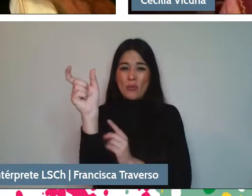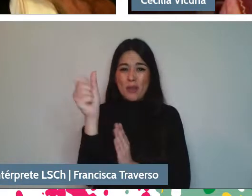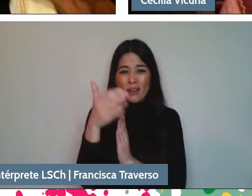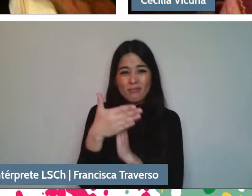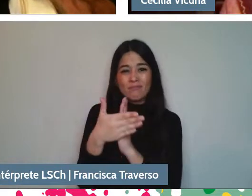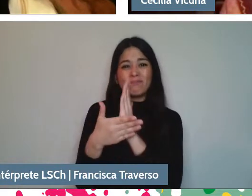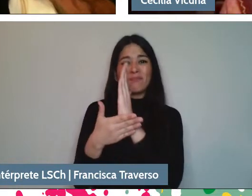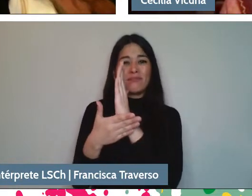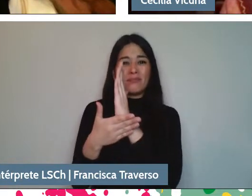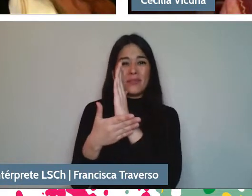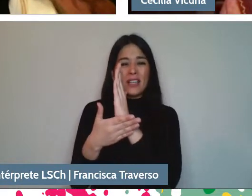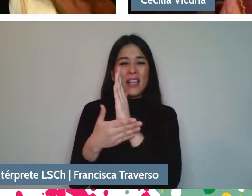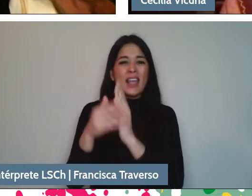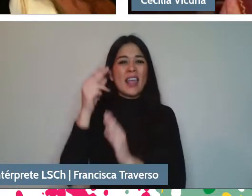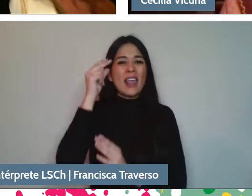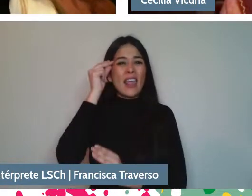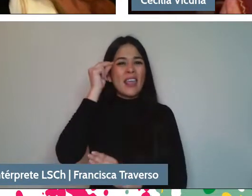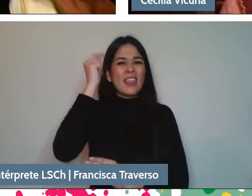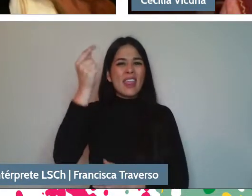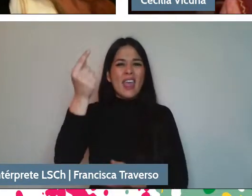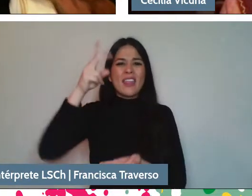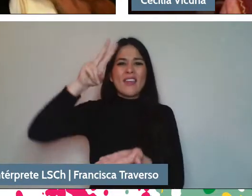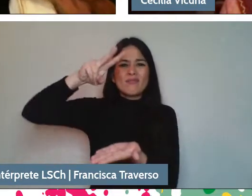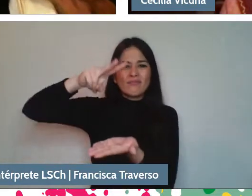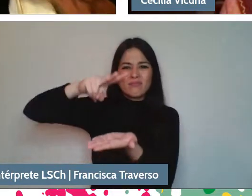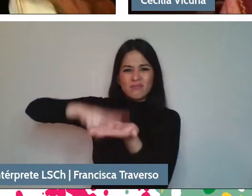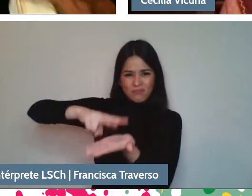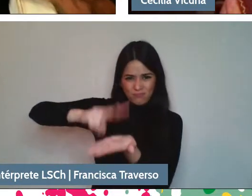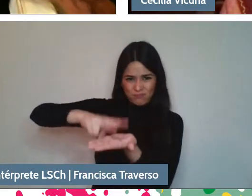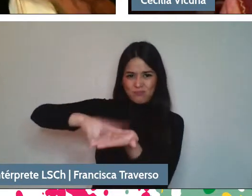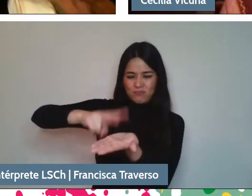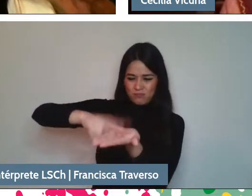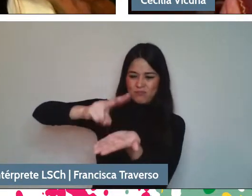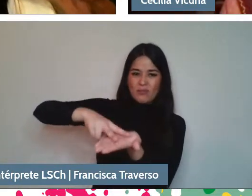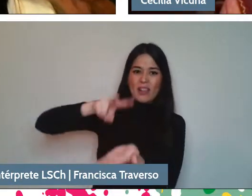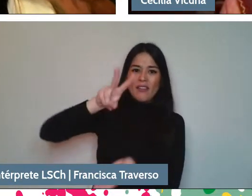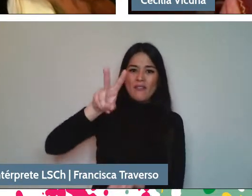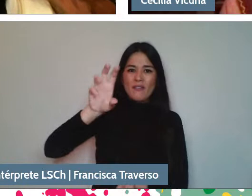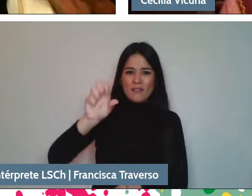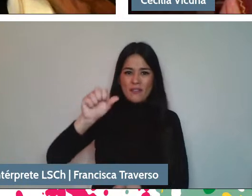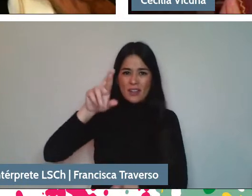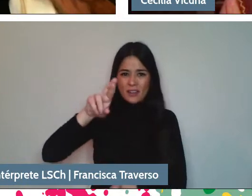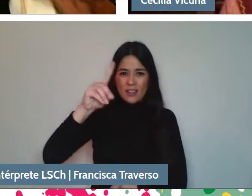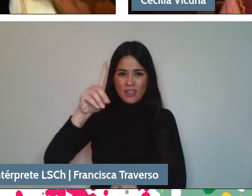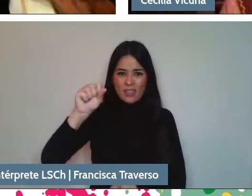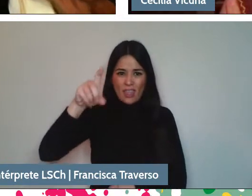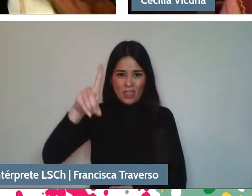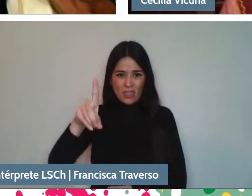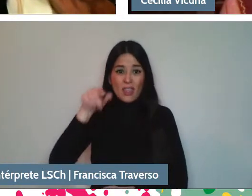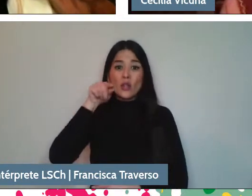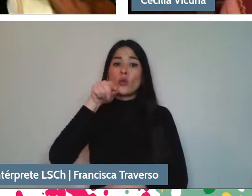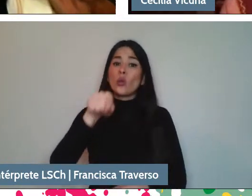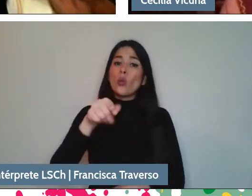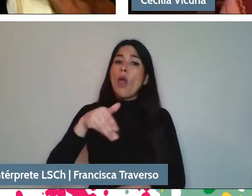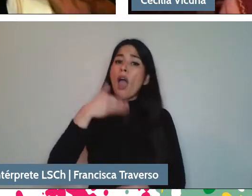es la idea de verdad que tú la desarrollas y hablas de la verdad como "dar ver", ¿no?